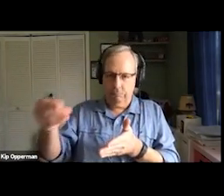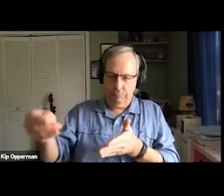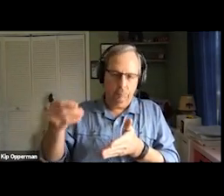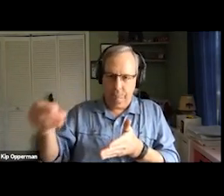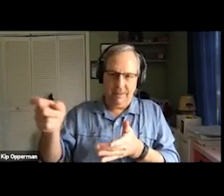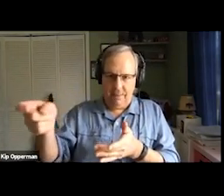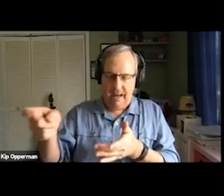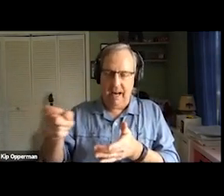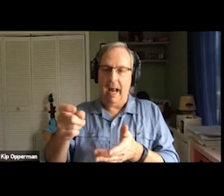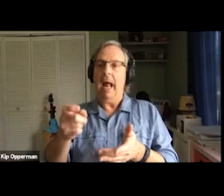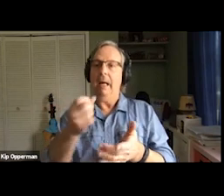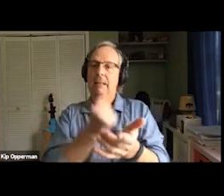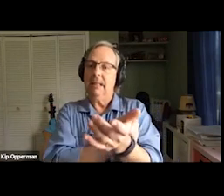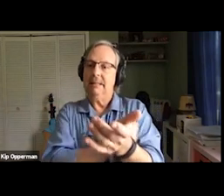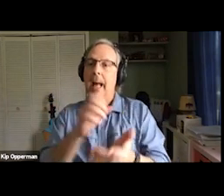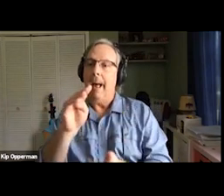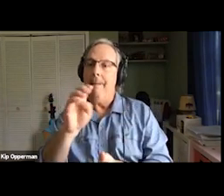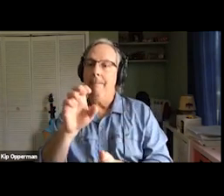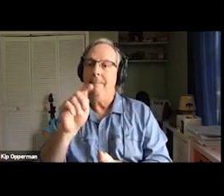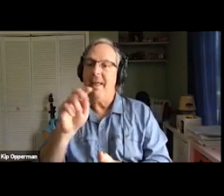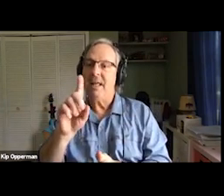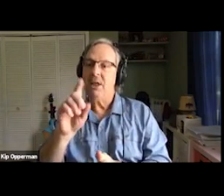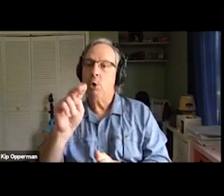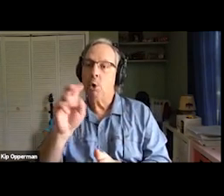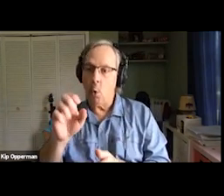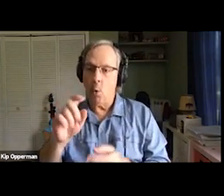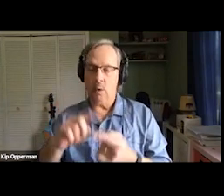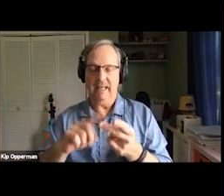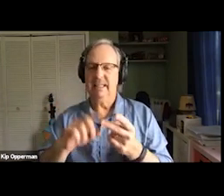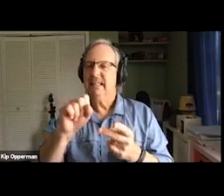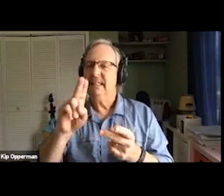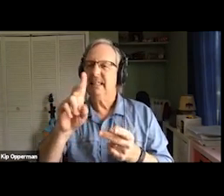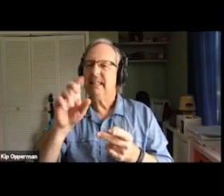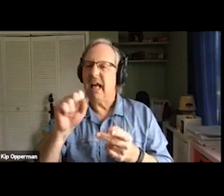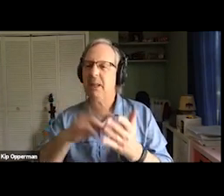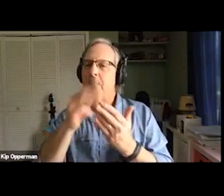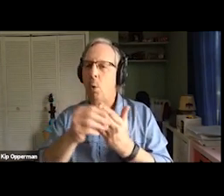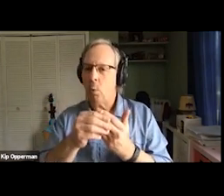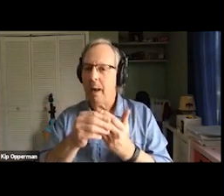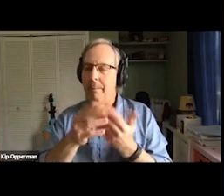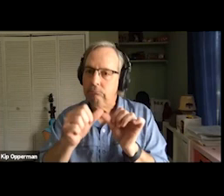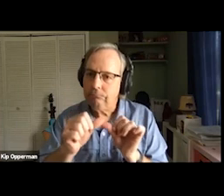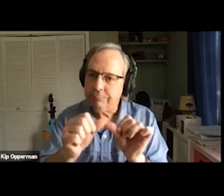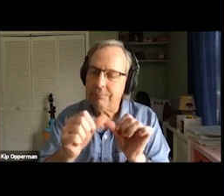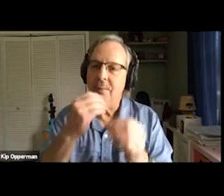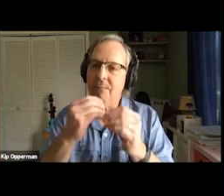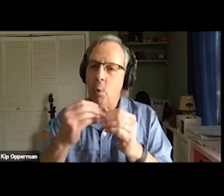Metadona, para que nuestros programas SAID y la operación de MAT puedan continuar. Se entregan alimentos del Ejército de Salvación